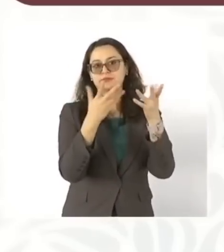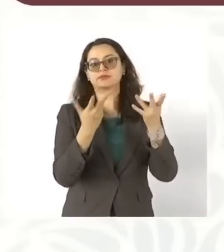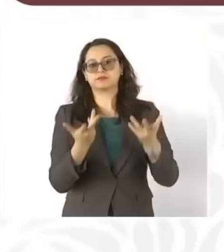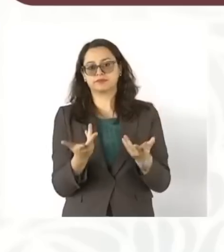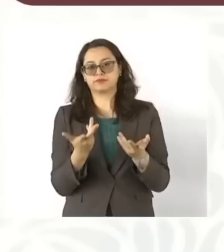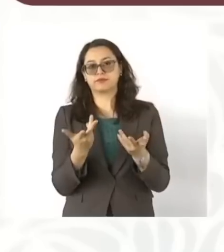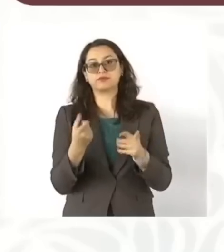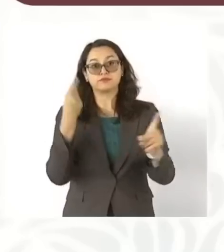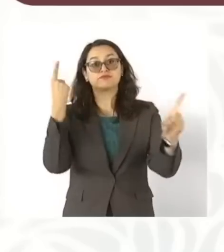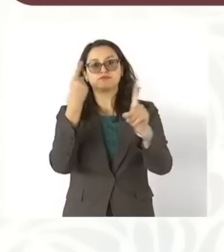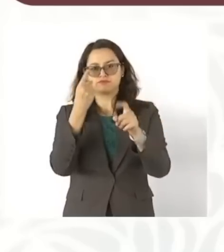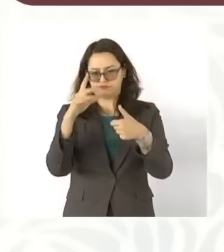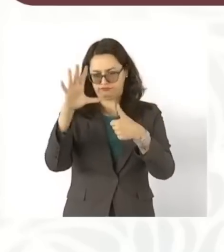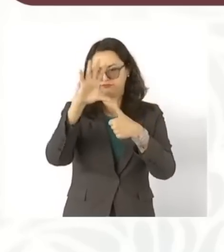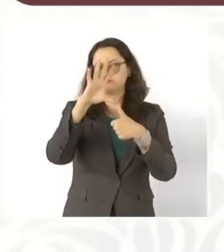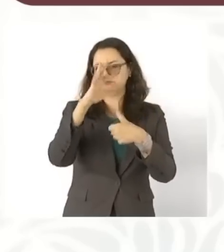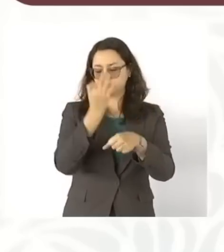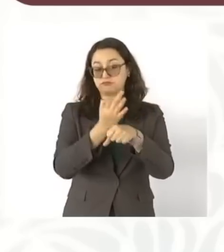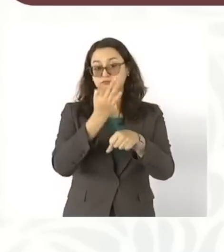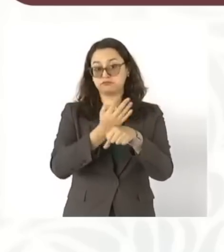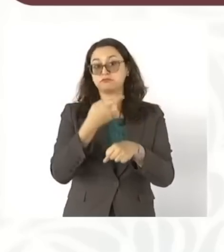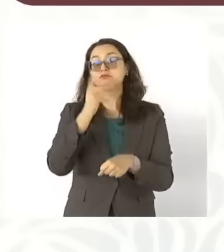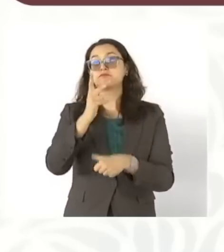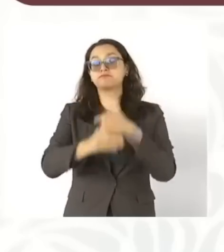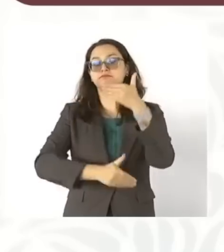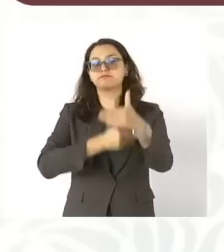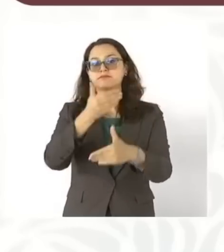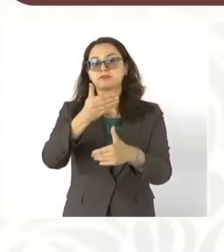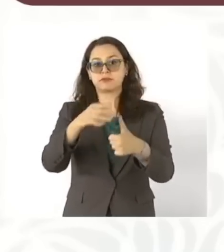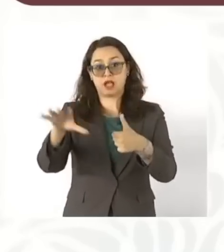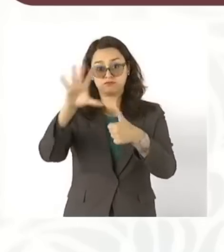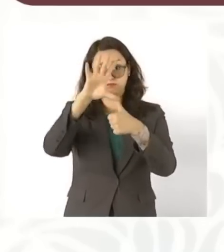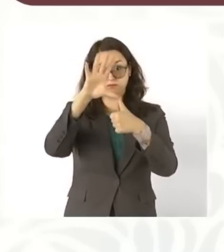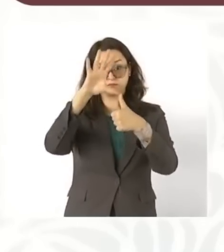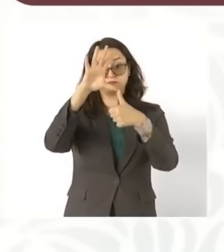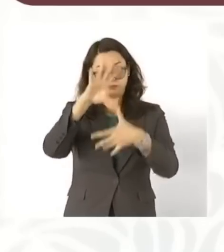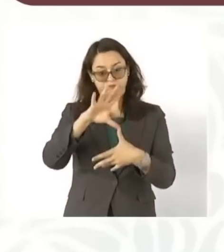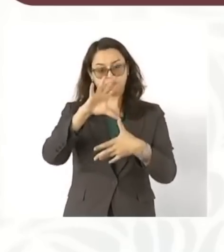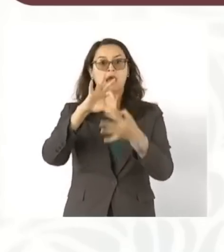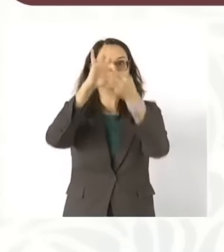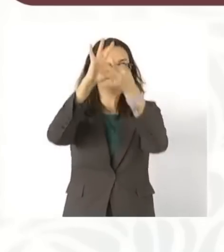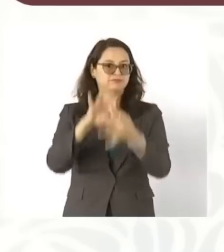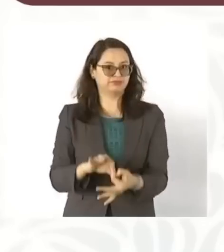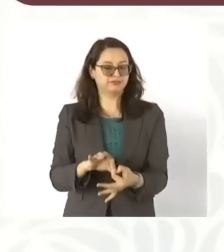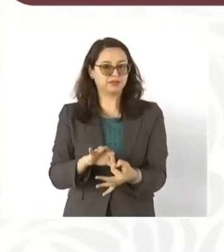a todo el continente americano que esa es la visión que queremos tener para ha la región